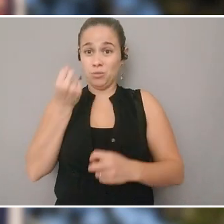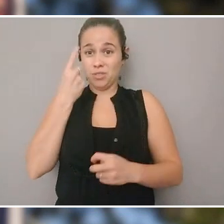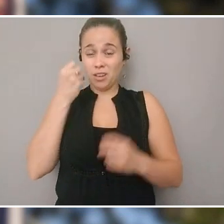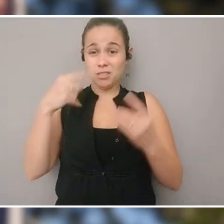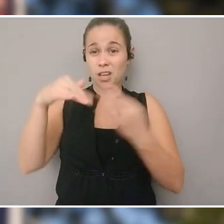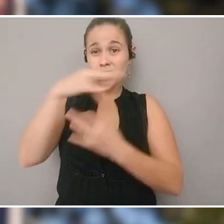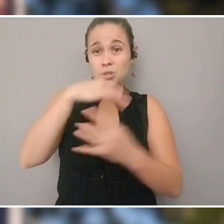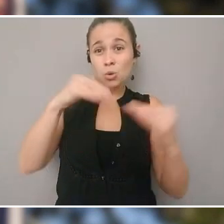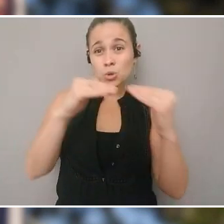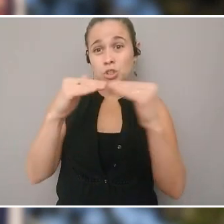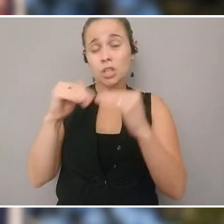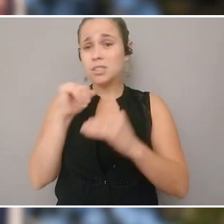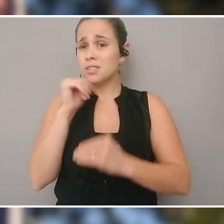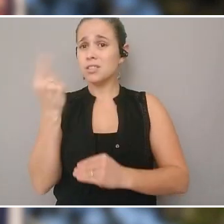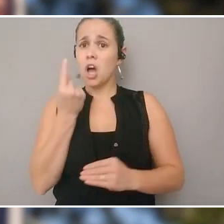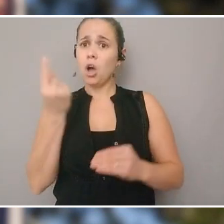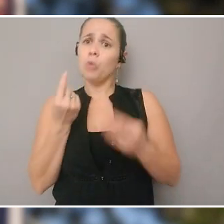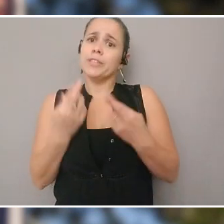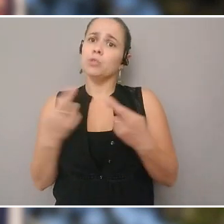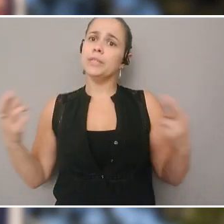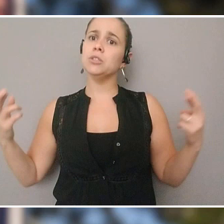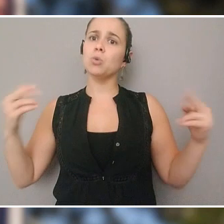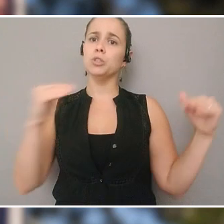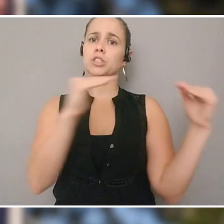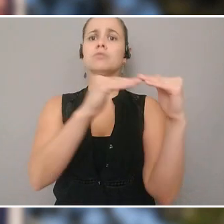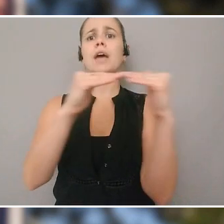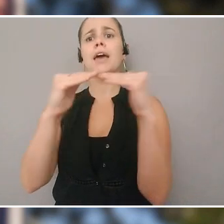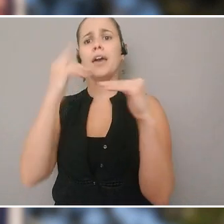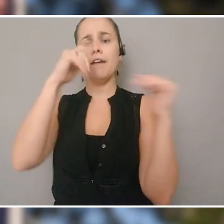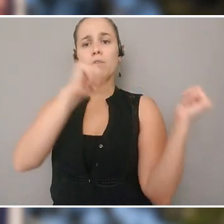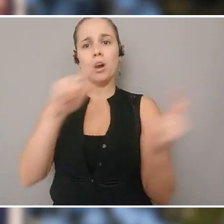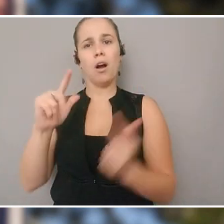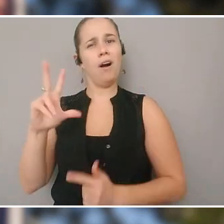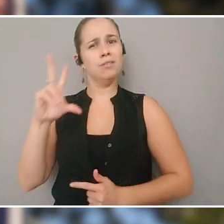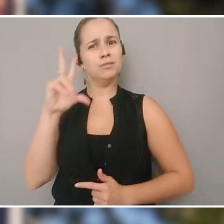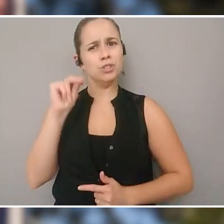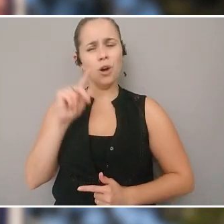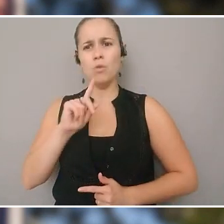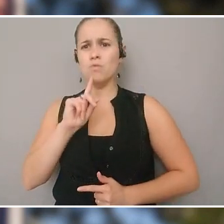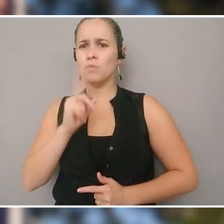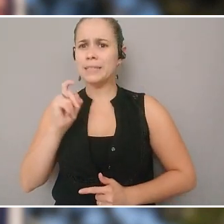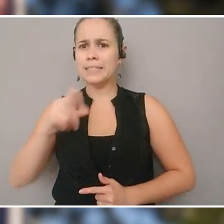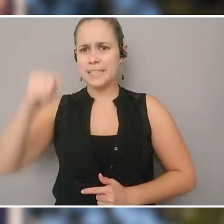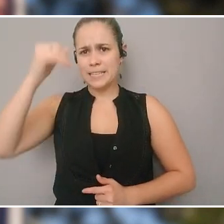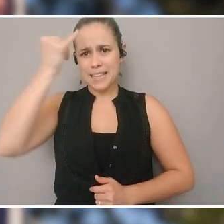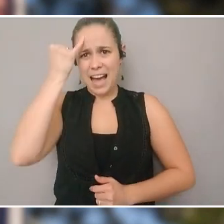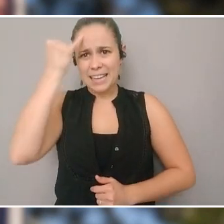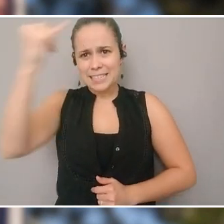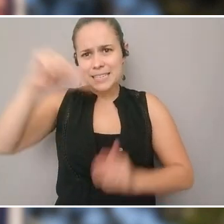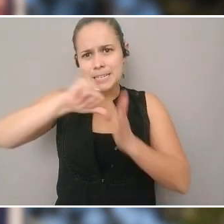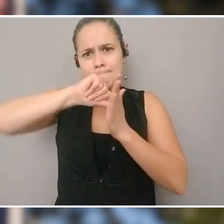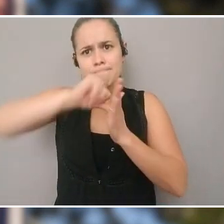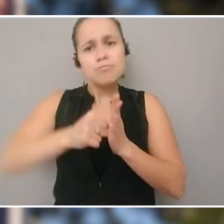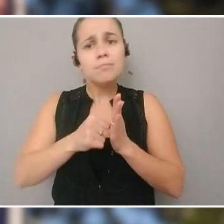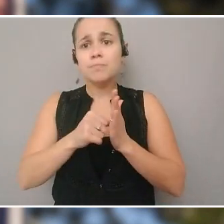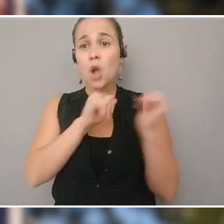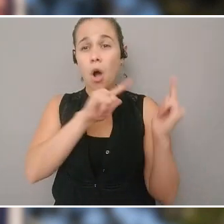recursos de manera justa y uniforme. Es la afirmación de la ideal de que todos los humanos